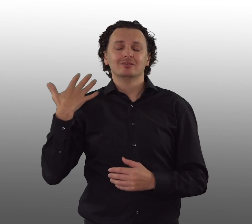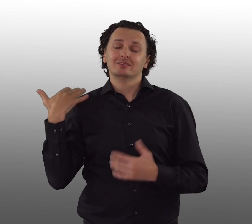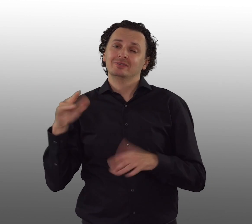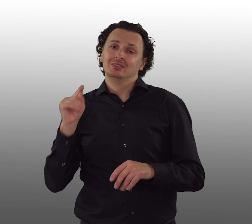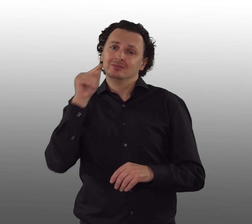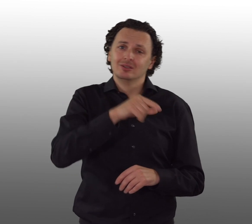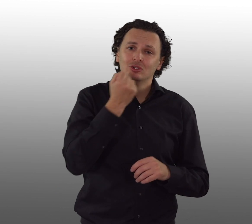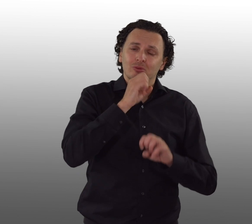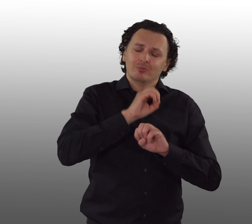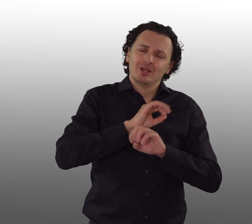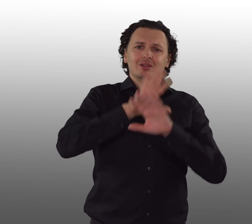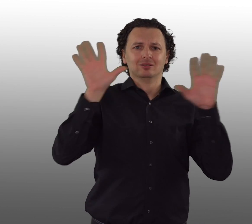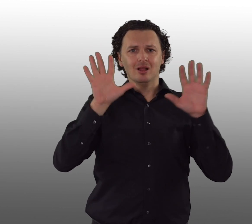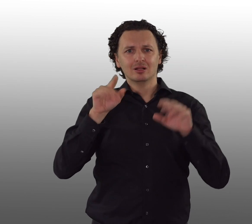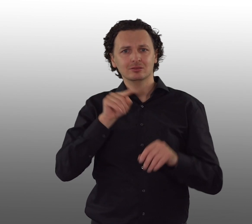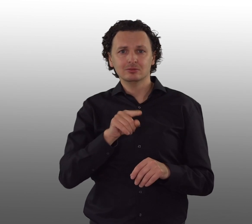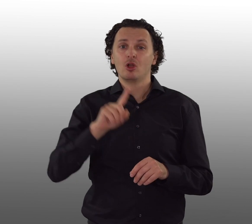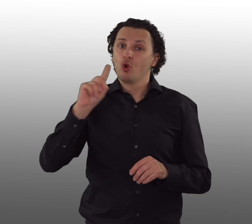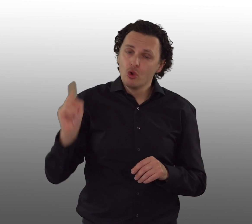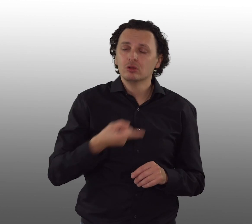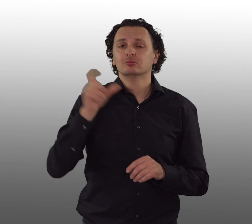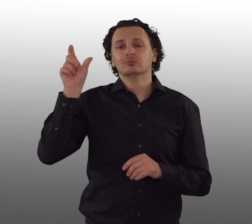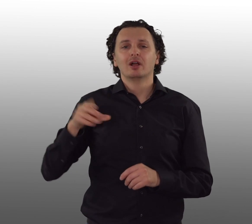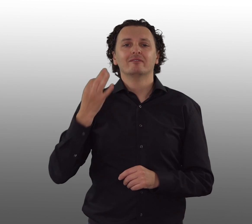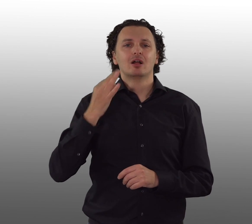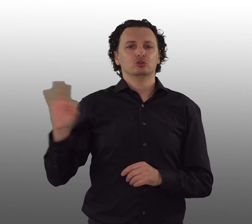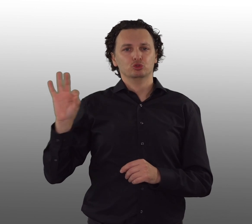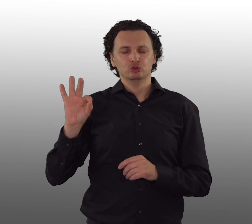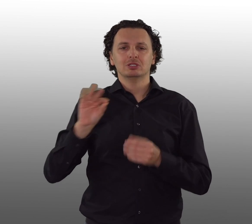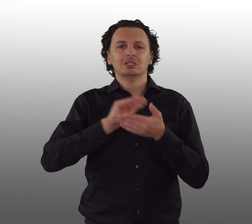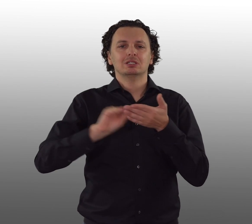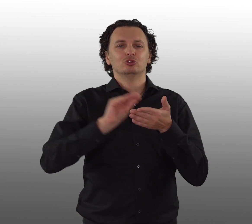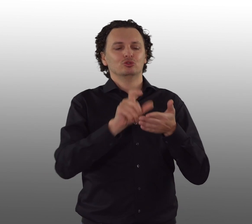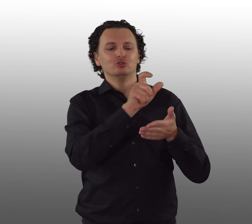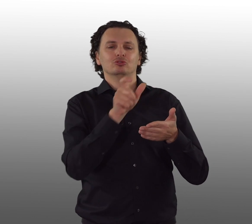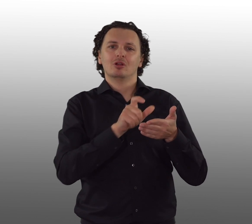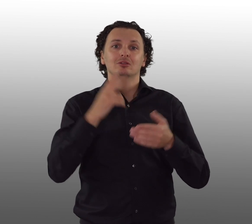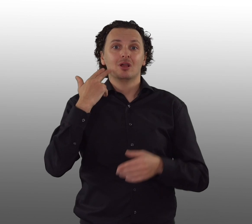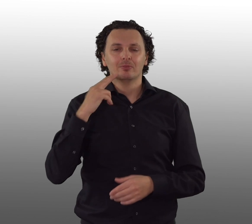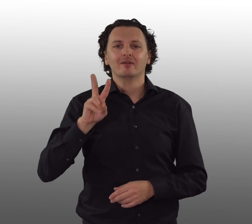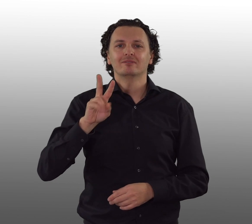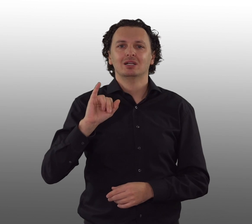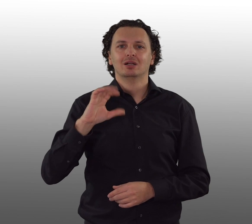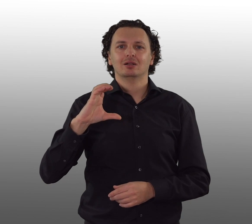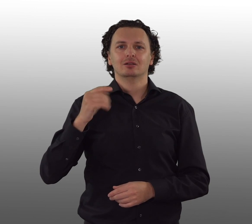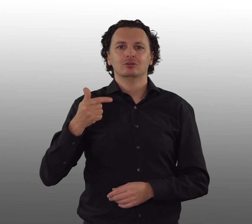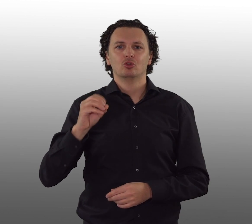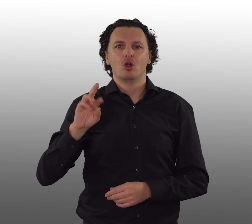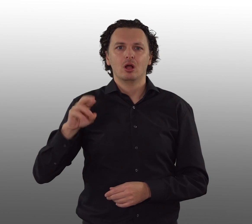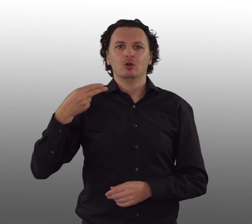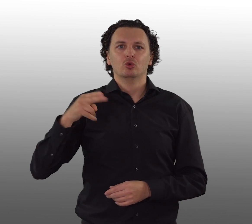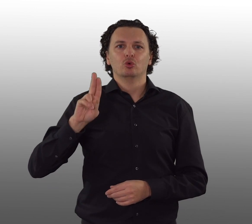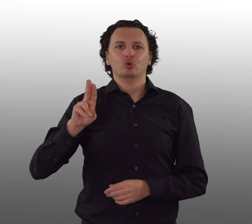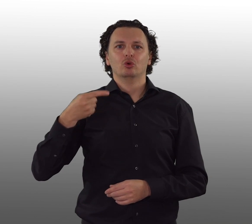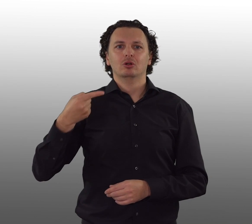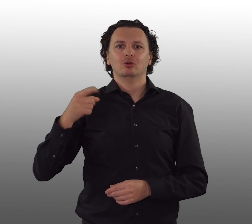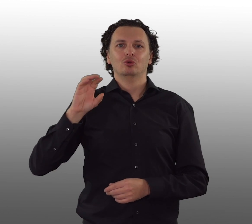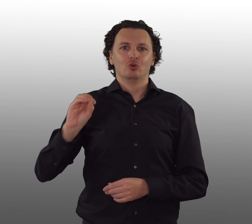sowie den französischen Dichter Victor Hugo.